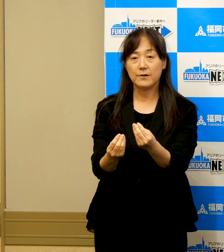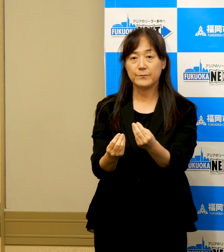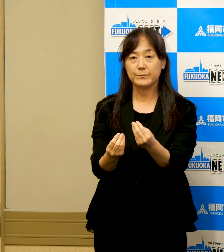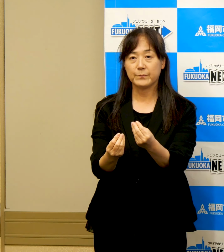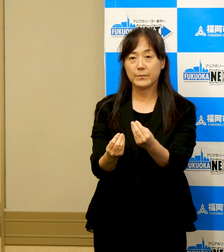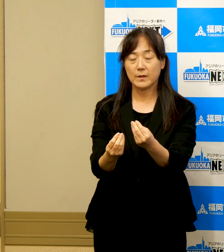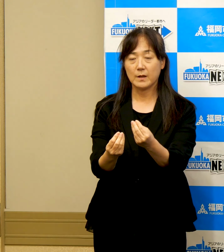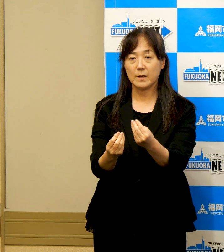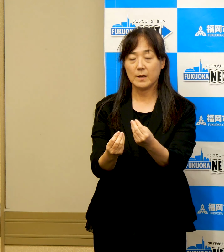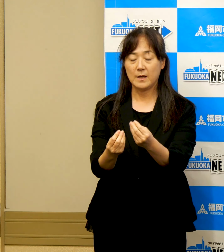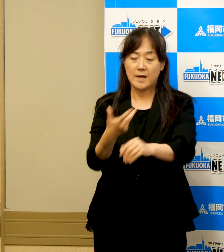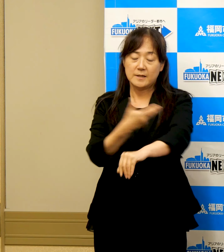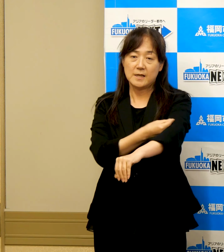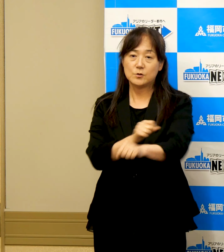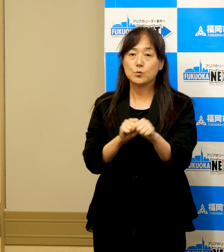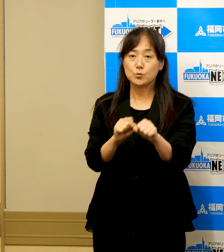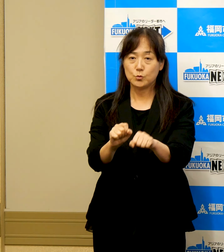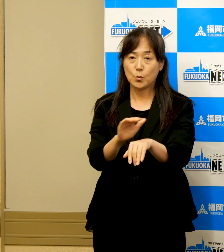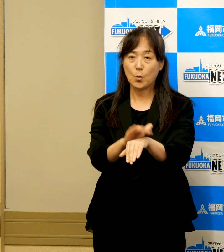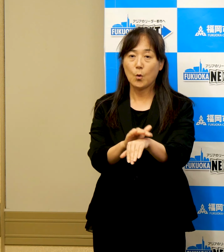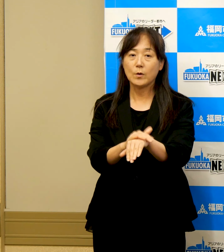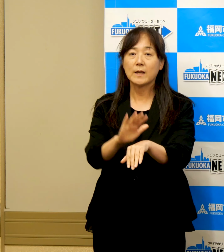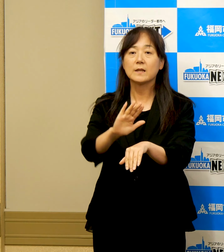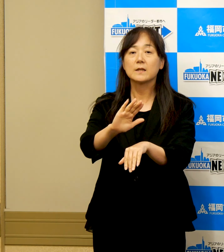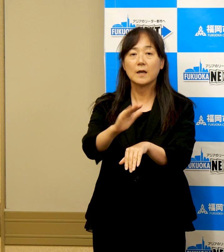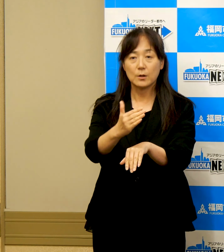混乱なく接種をしていくという状況だったのが